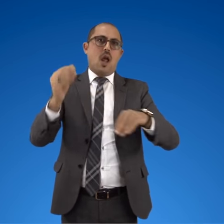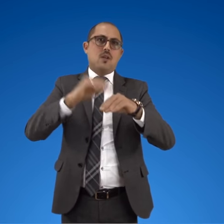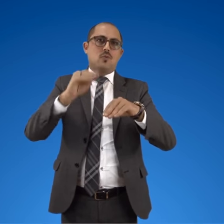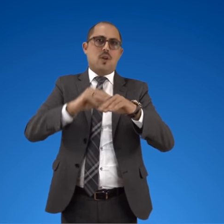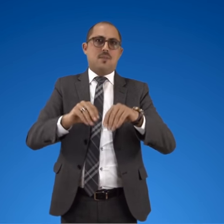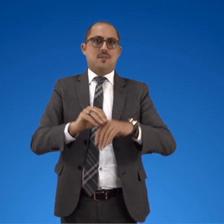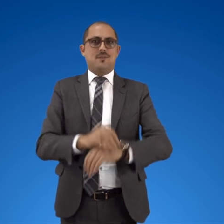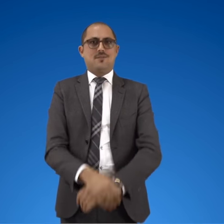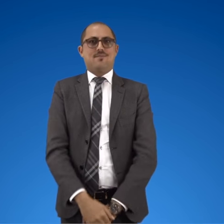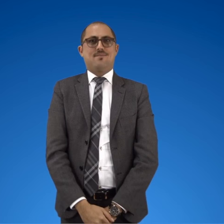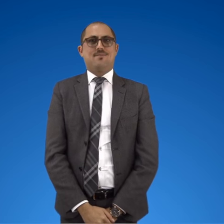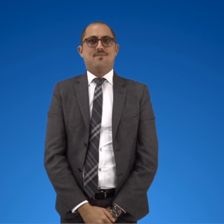Seguiranno aggiornamenti